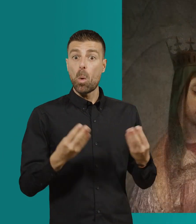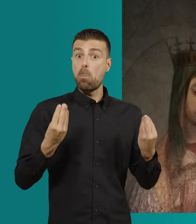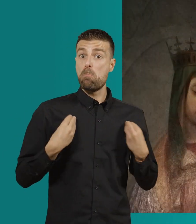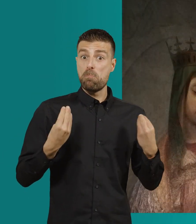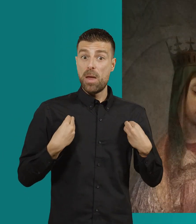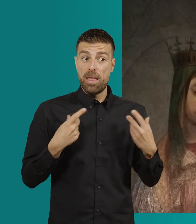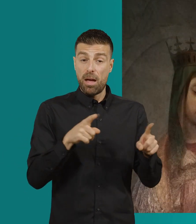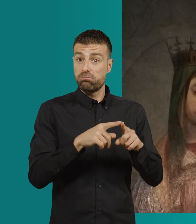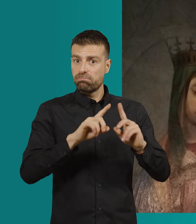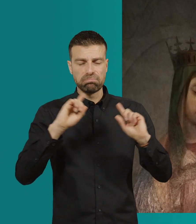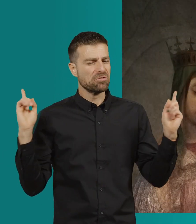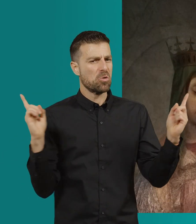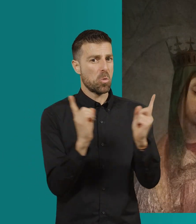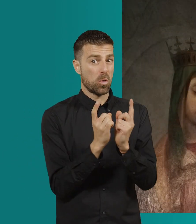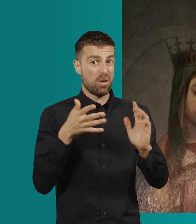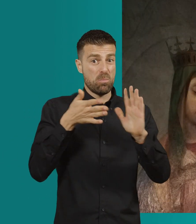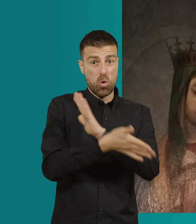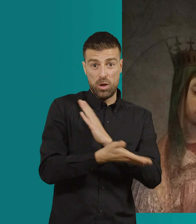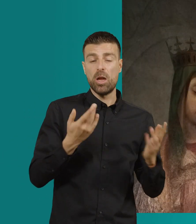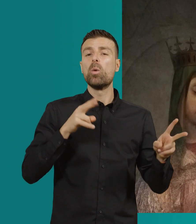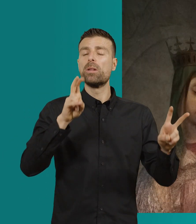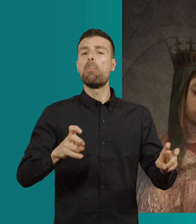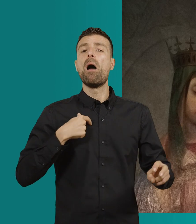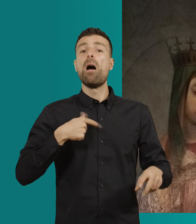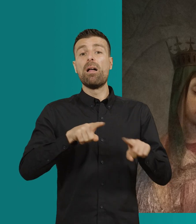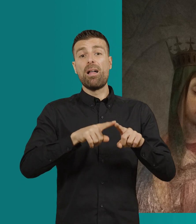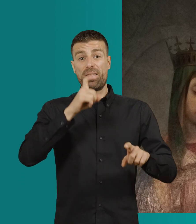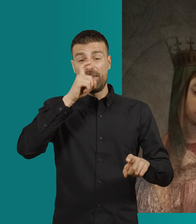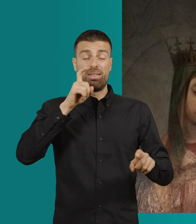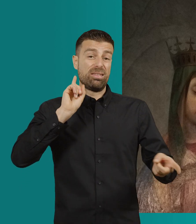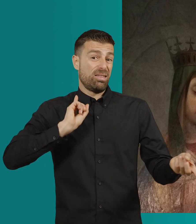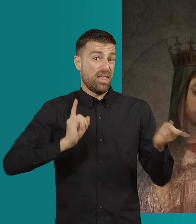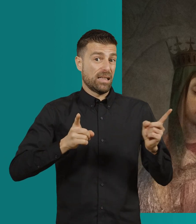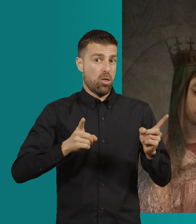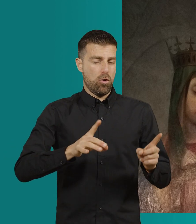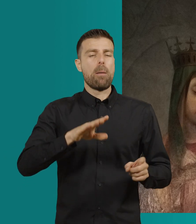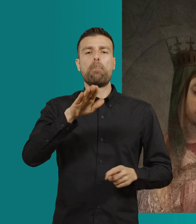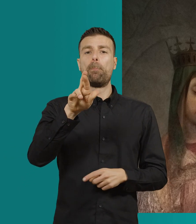truncada per la dictadura de Primo de Rivera, aquest col·lectiu extremadament inquiet no va parar